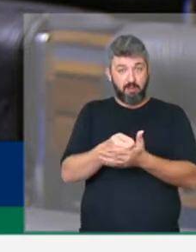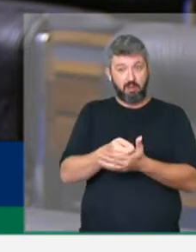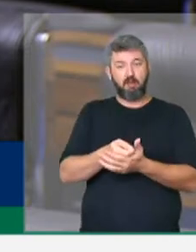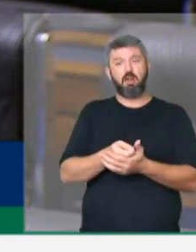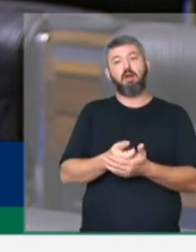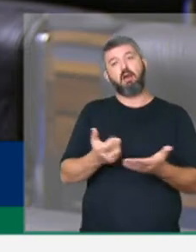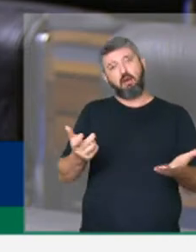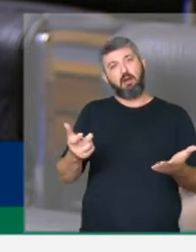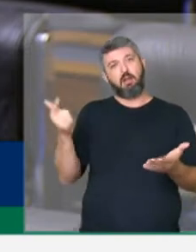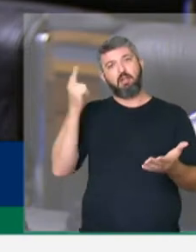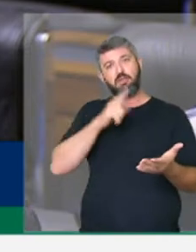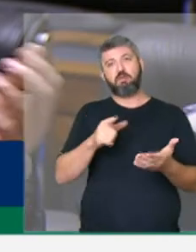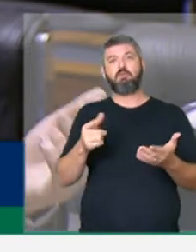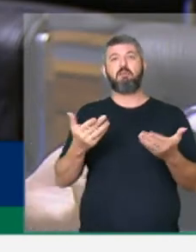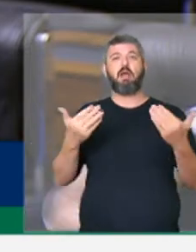NÃO CABE CONTRIBUIÇÃO SOCIAL SOBRE O LUCRO LÍ